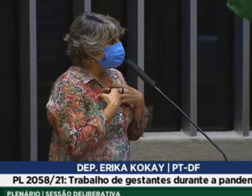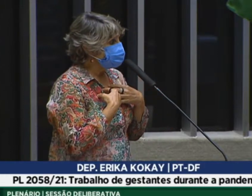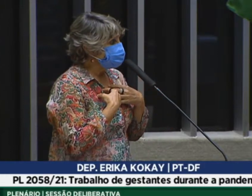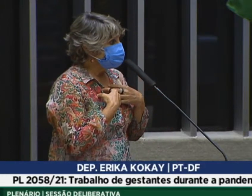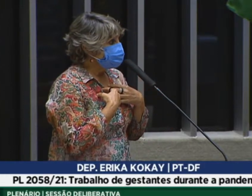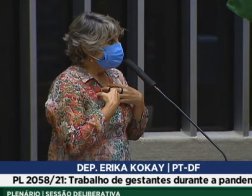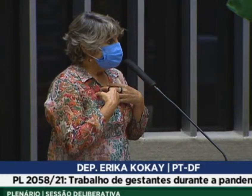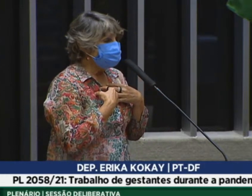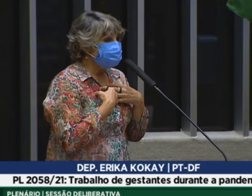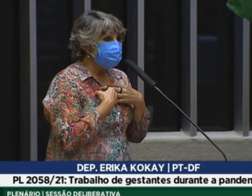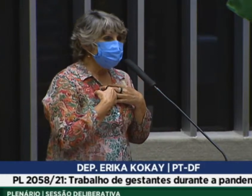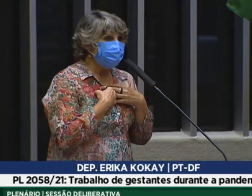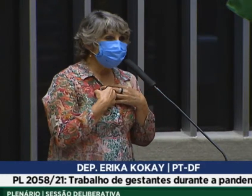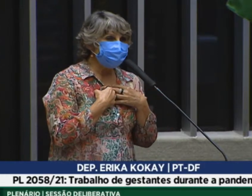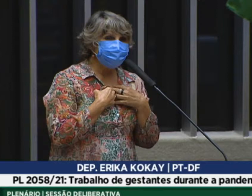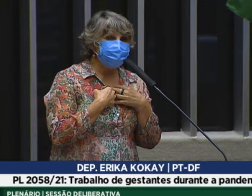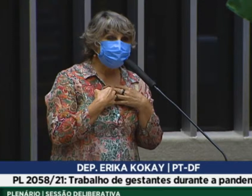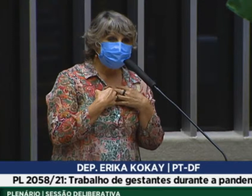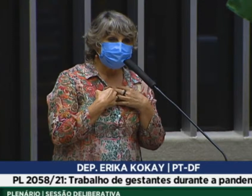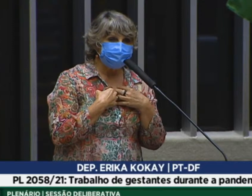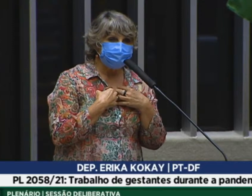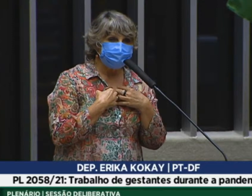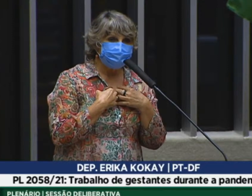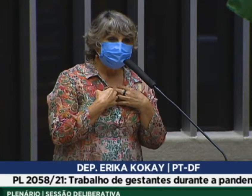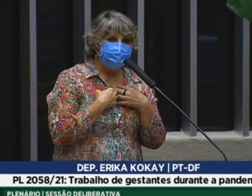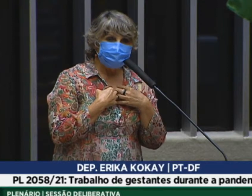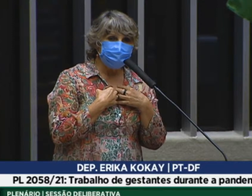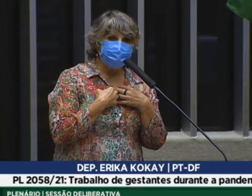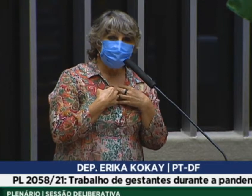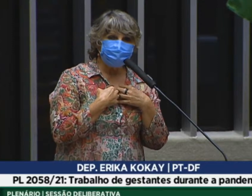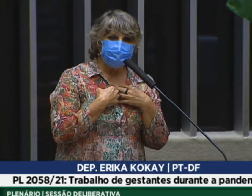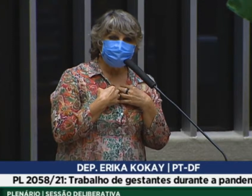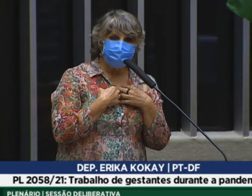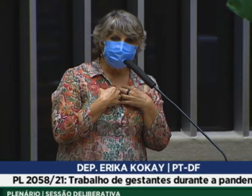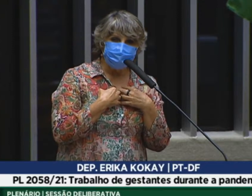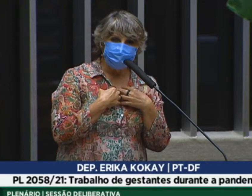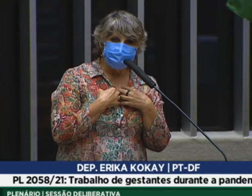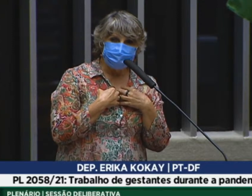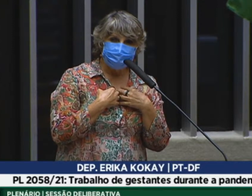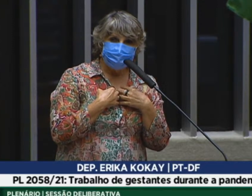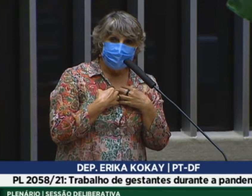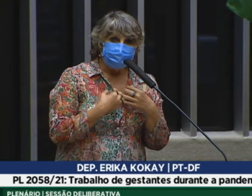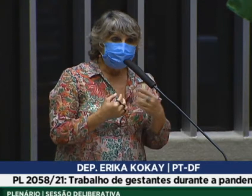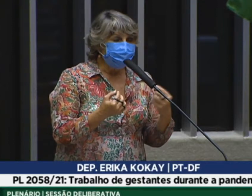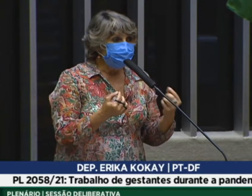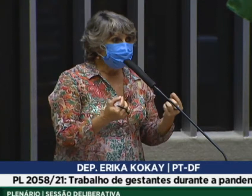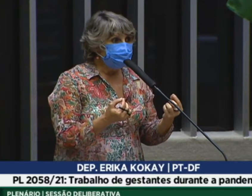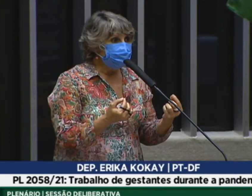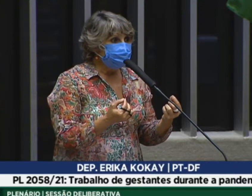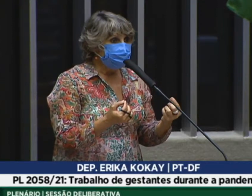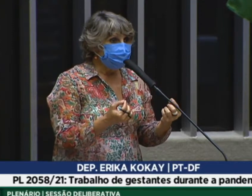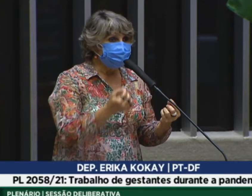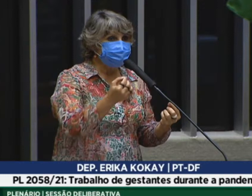DE UMA CRUELDADE PROFUNDA, ATÉ PORQUE AQUI SE DIZ QUE AS GRÁVIDAS SERÃO DEMITIDAS, GRÁVIDAS NÃO SÃO DEMITIDAS